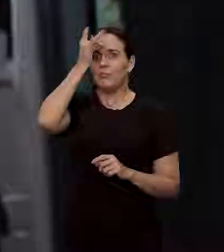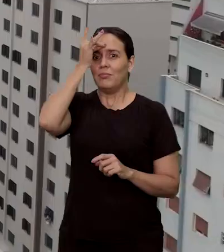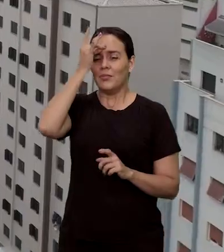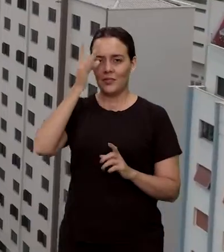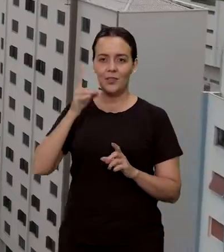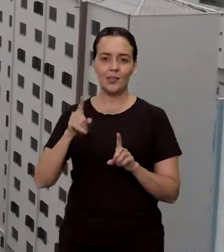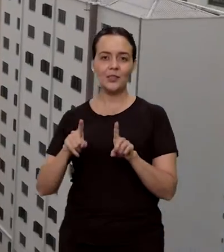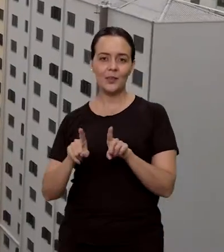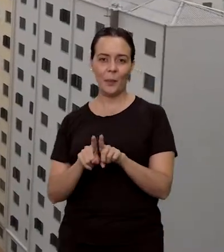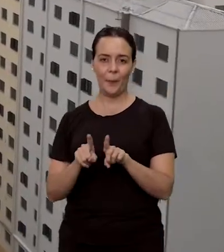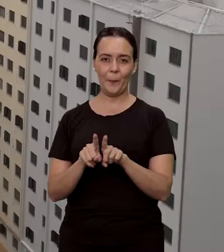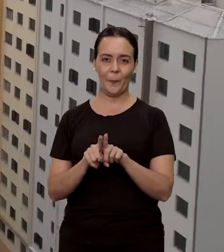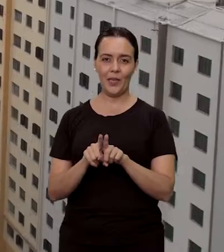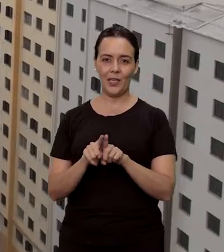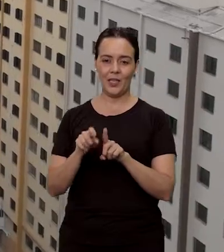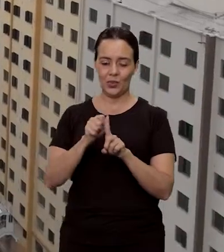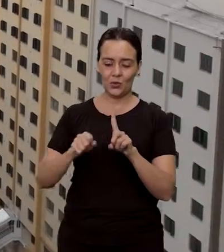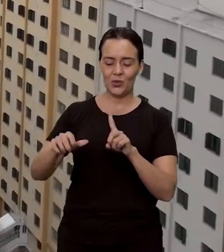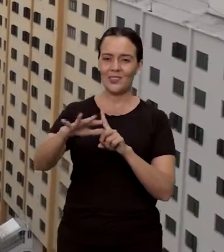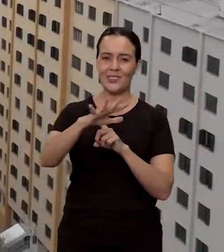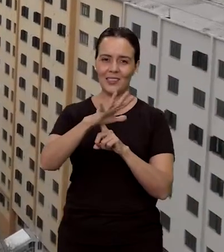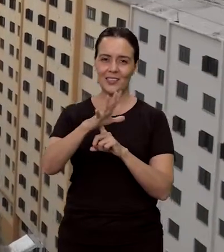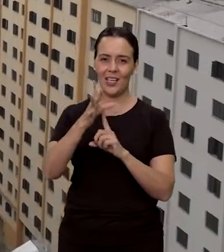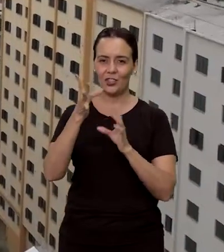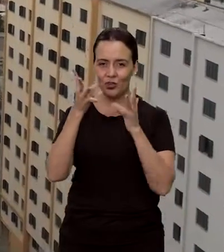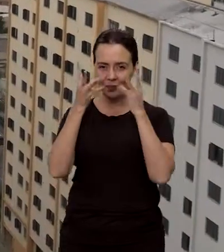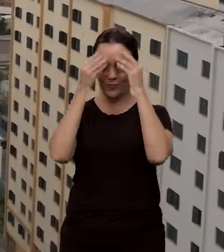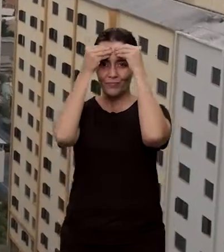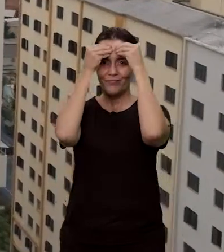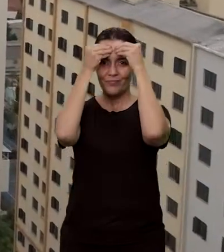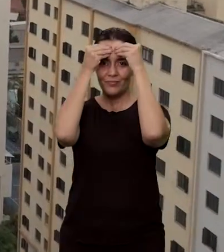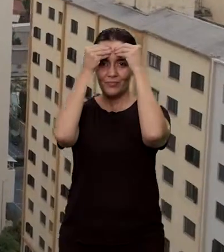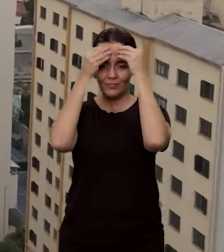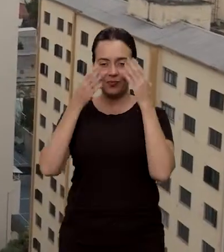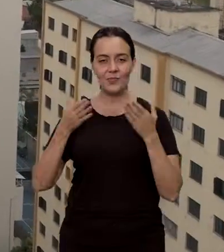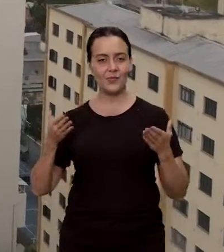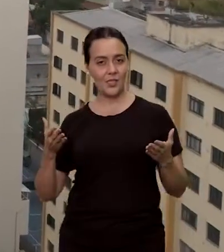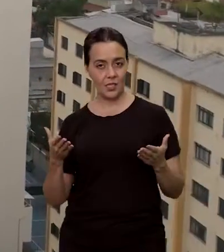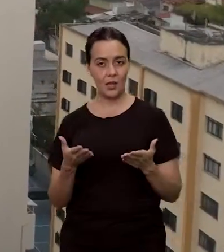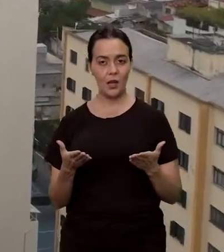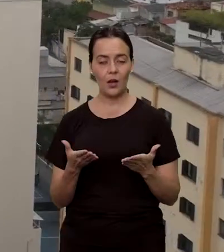Elas ainda estão muito presentes na memória social e Abdias do Nascimento vai nos ensinar